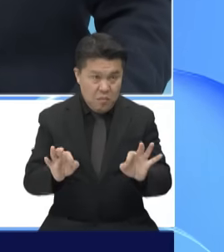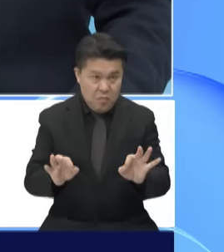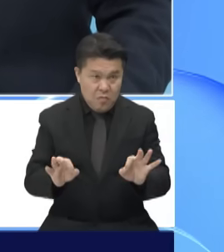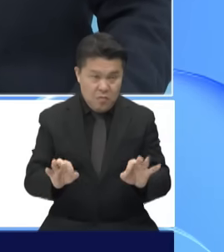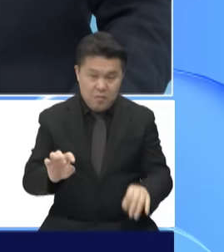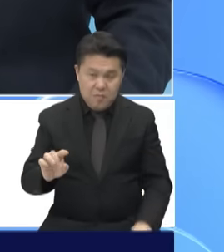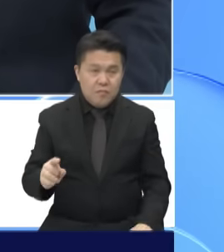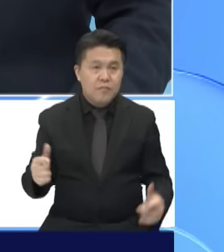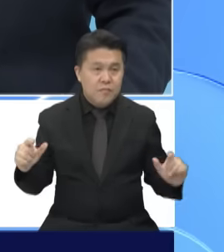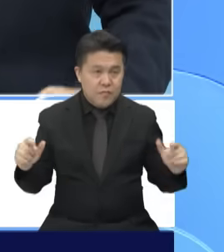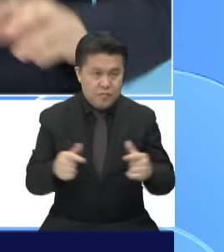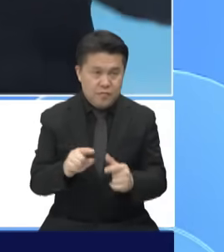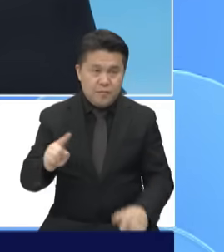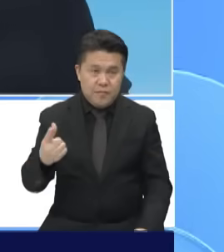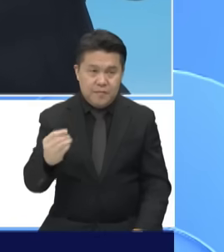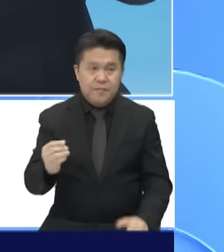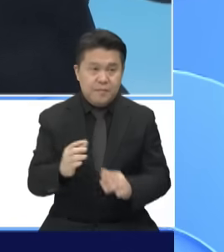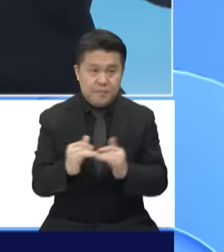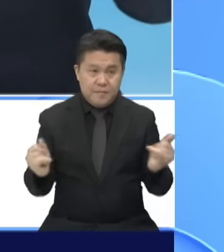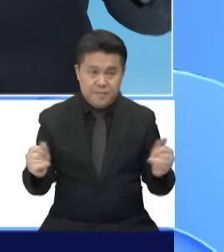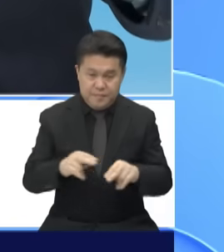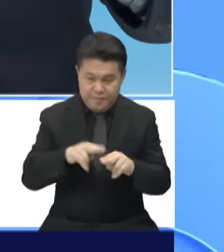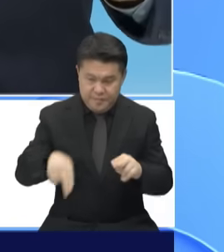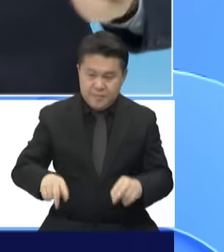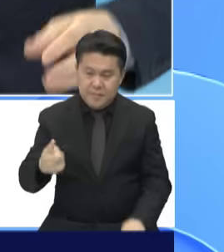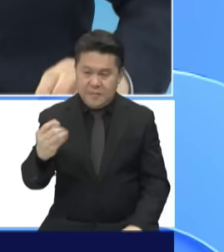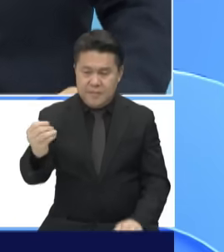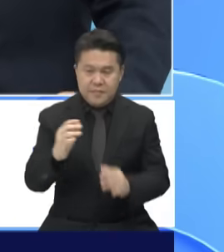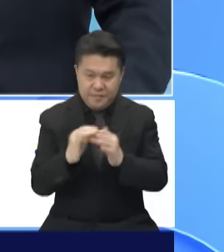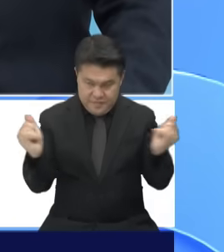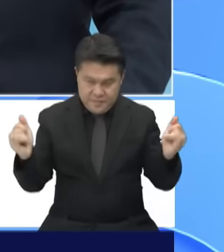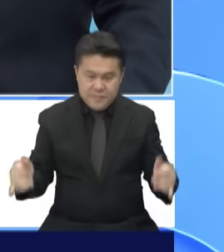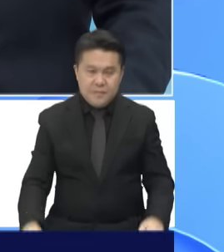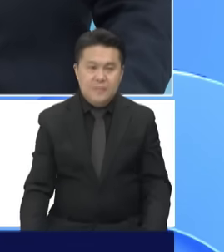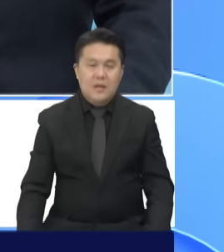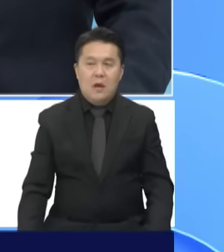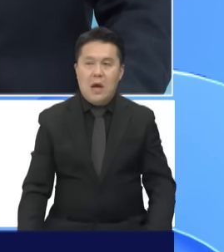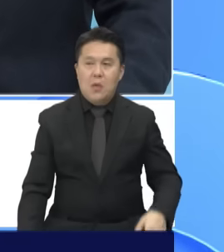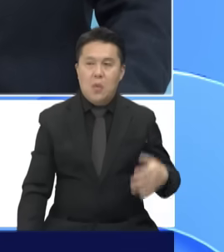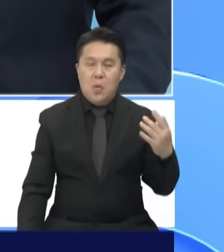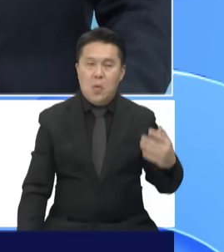100만 명의 가입자가 해지를 해 버린 그런 상황까지 나와서. (앵커) 해지를 해 버렸어요?